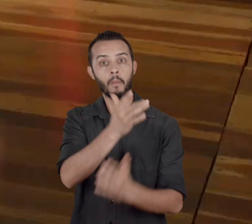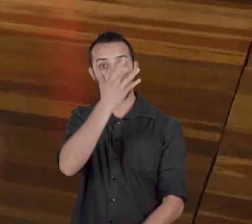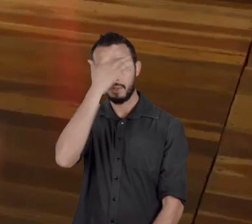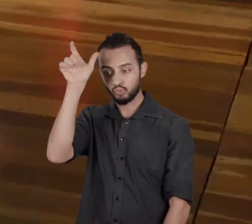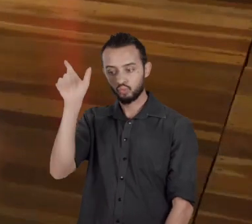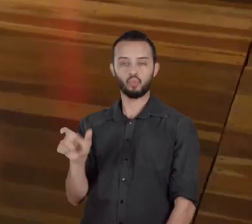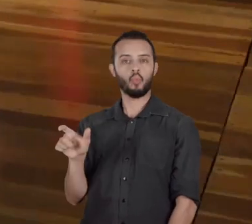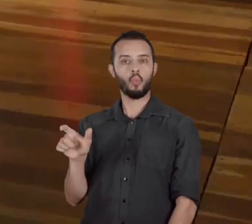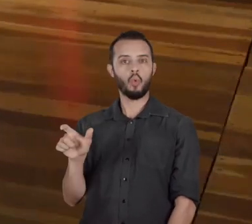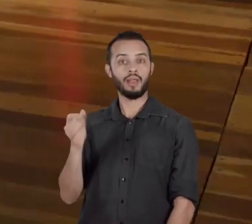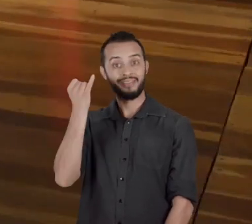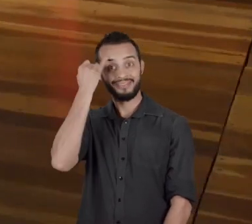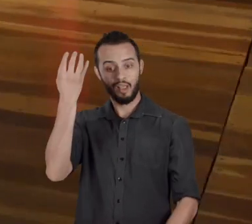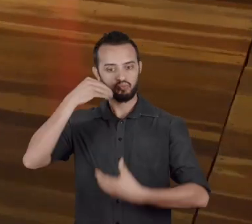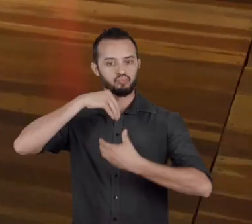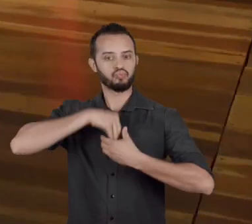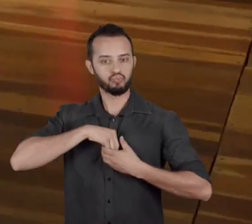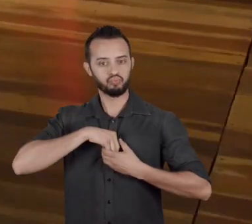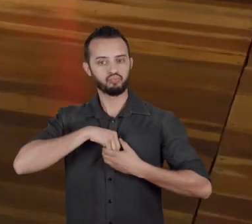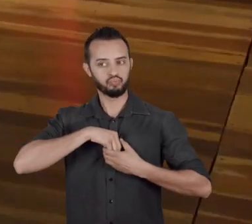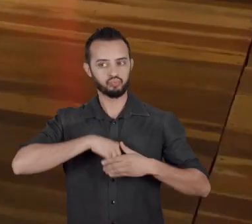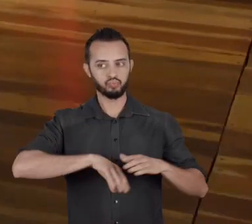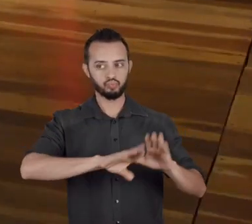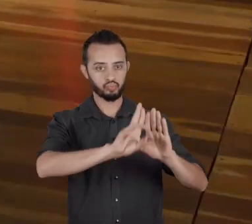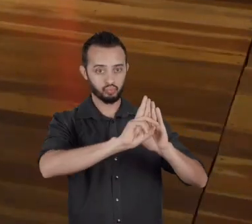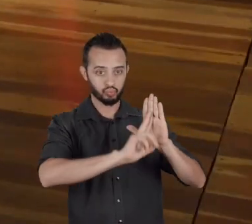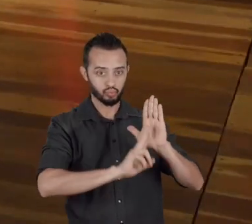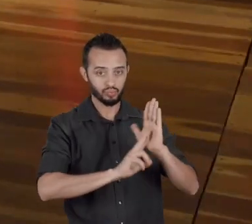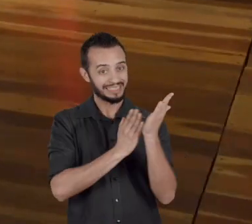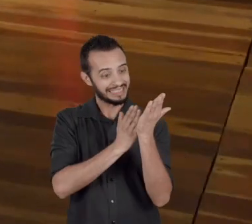e constituem então suas disposições de condutas a partir de ideais,